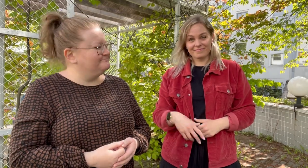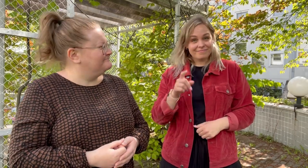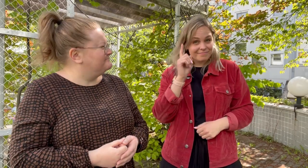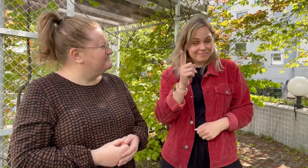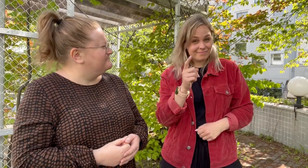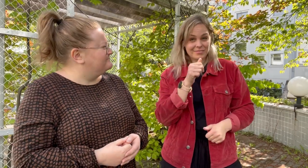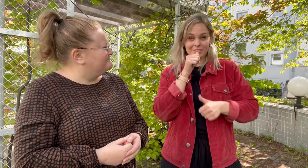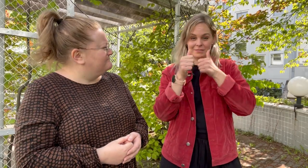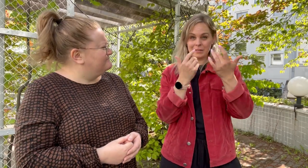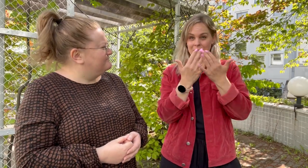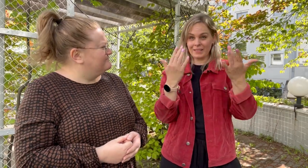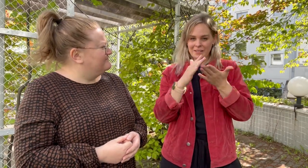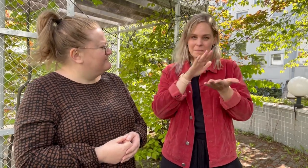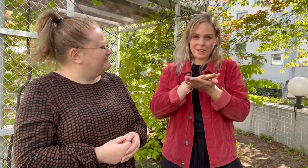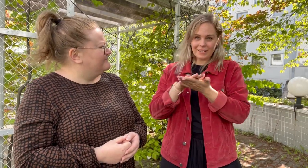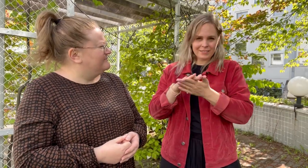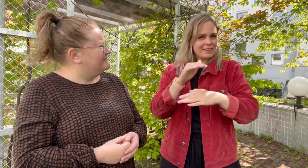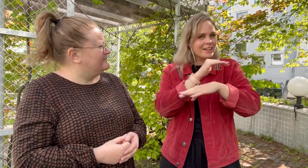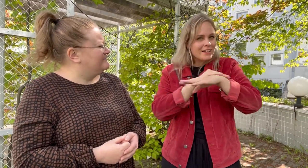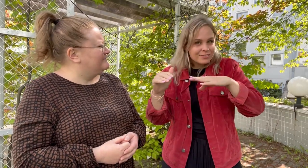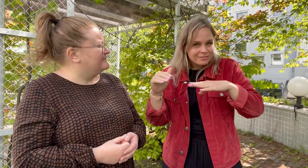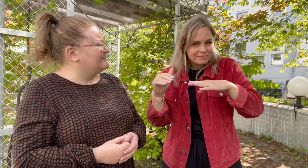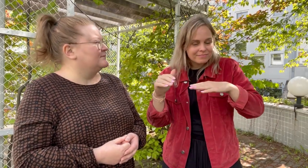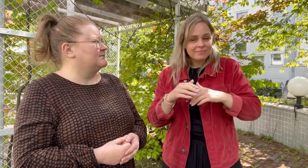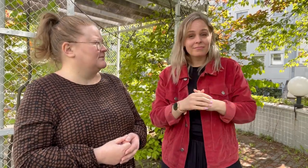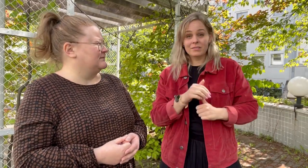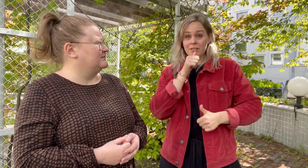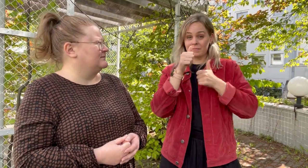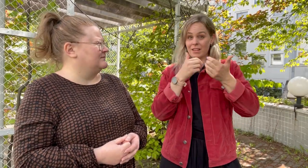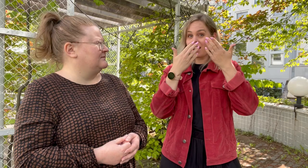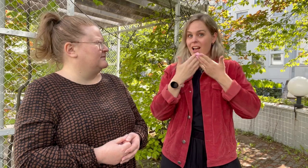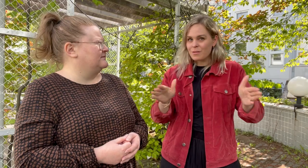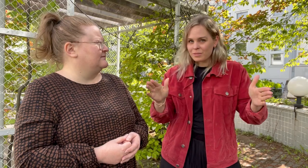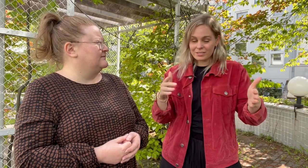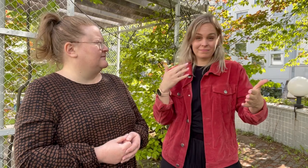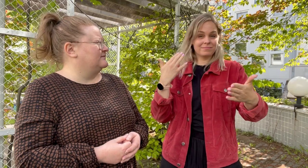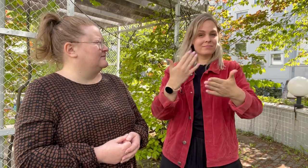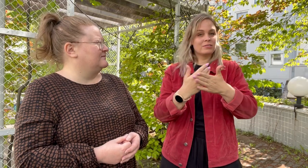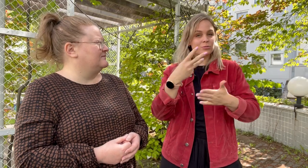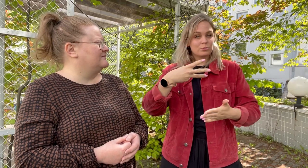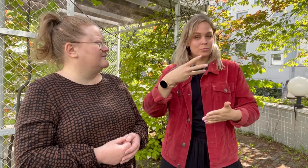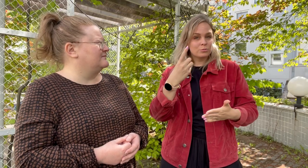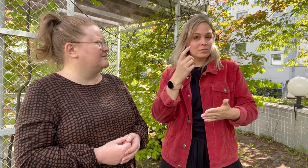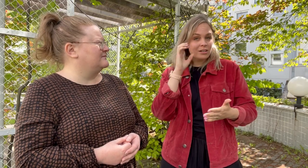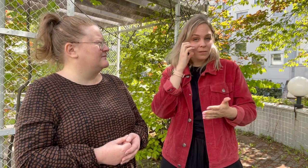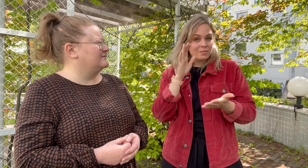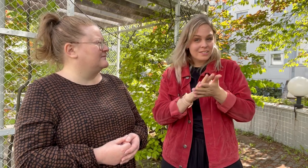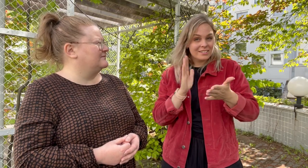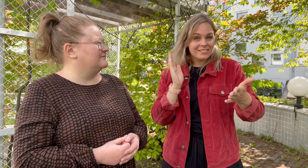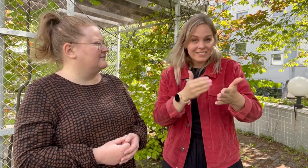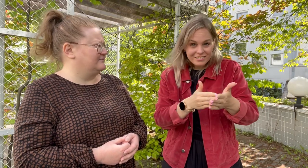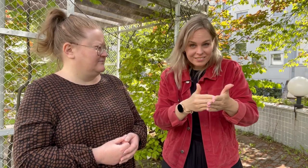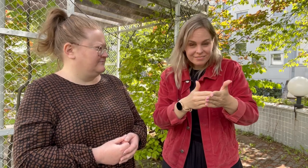Huomioikaa, että paikkoja on rajoitetusti. Ilmoittautuminen on jo auki ja päättyy 31.8.2023.